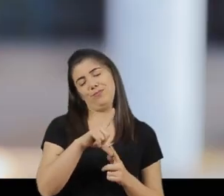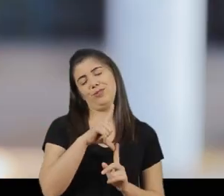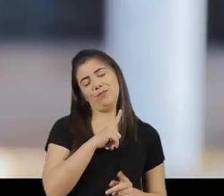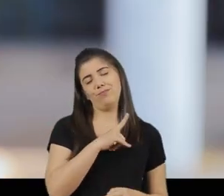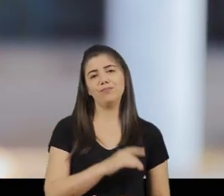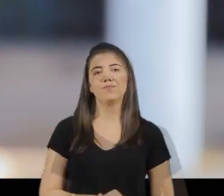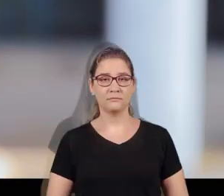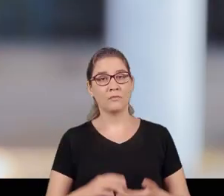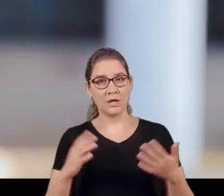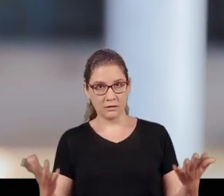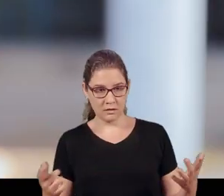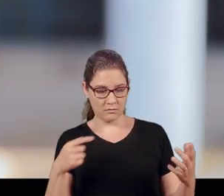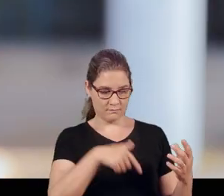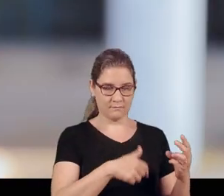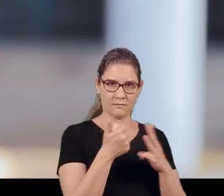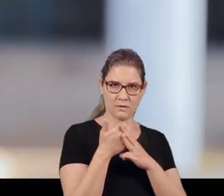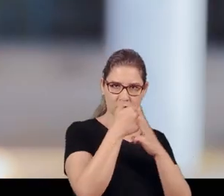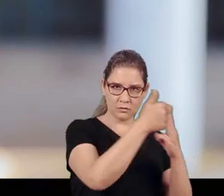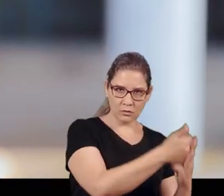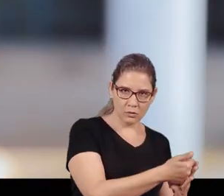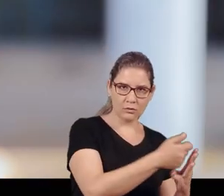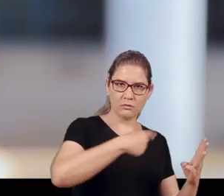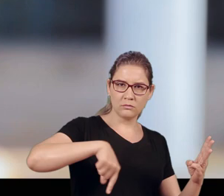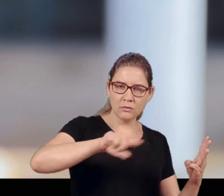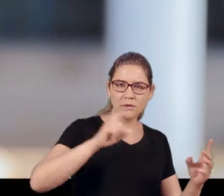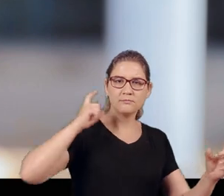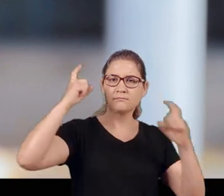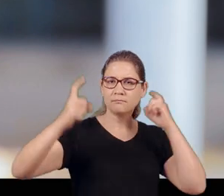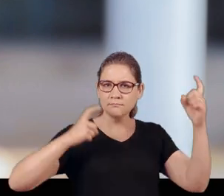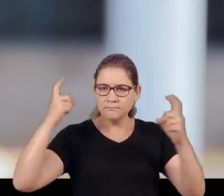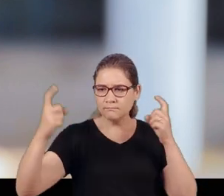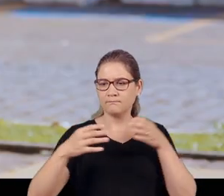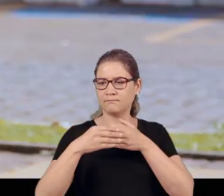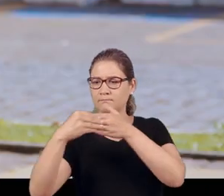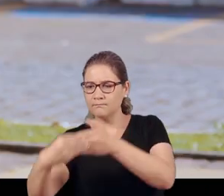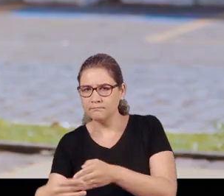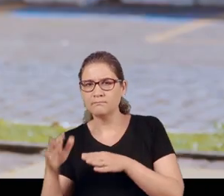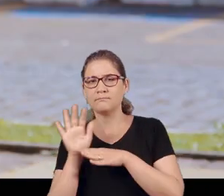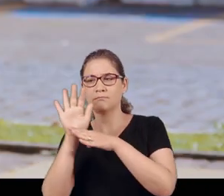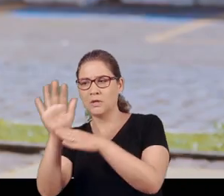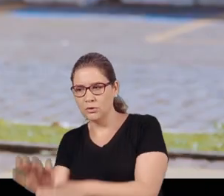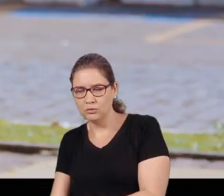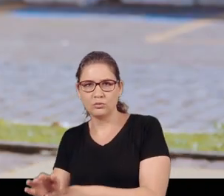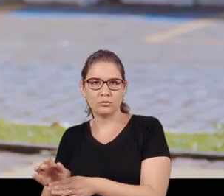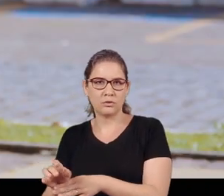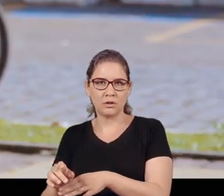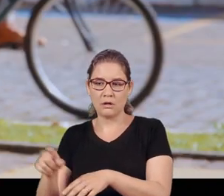O Núcleo procura fazer essa orientação que se dá durante todo o percurso do aluno